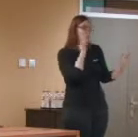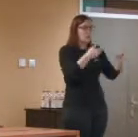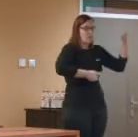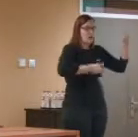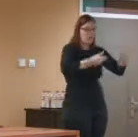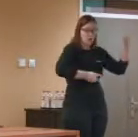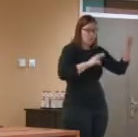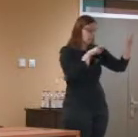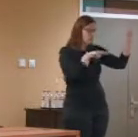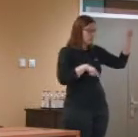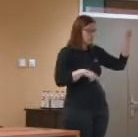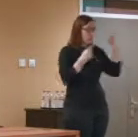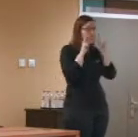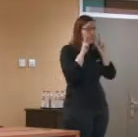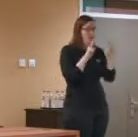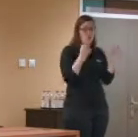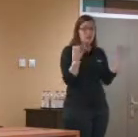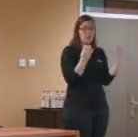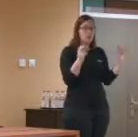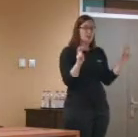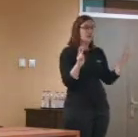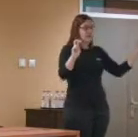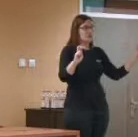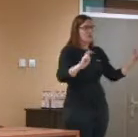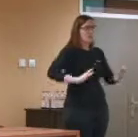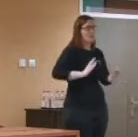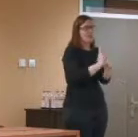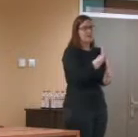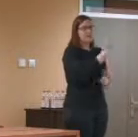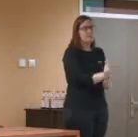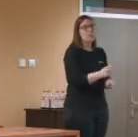titulares que afectan a un político y